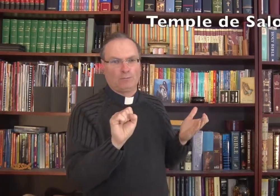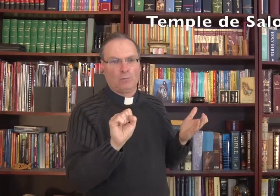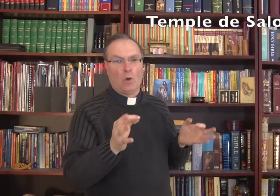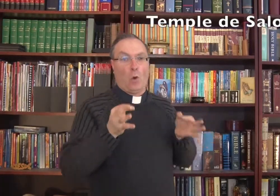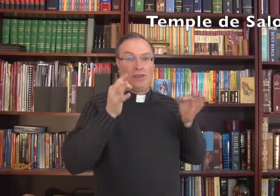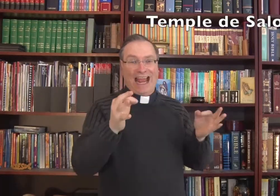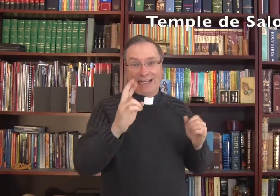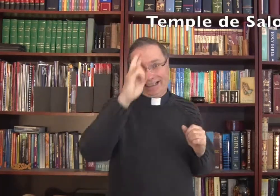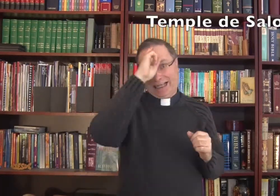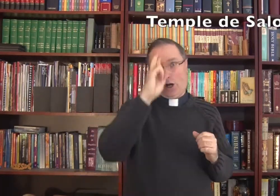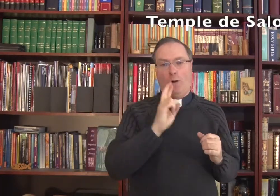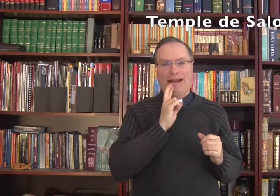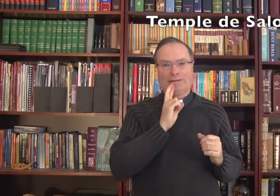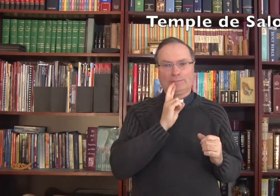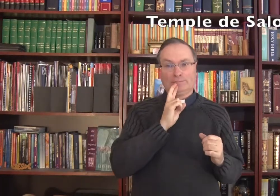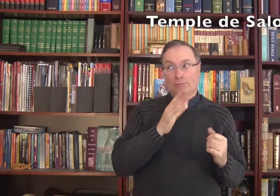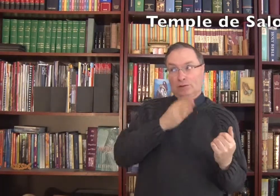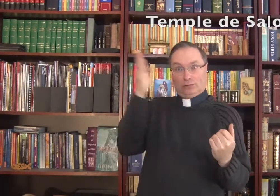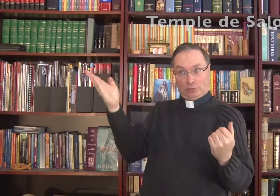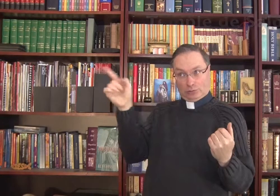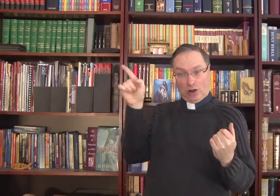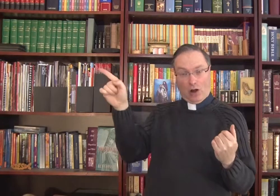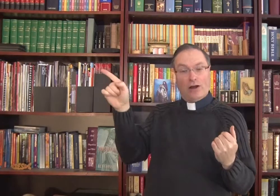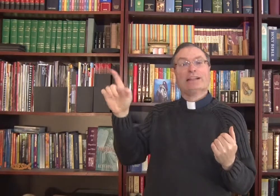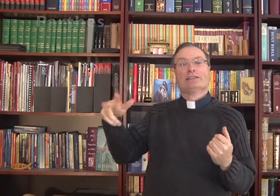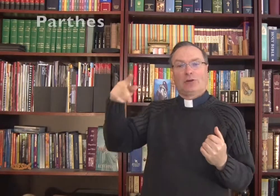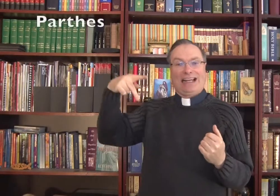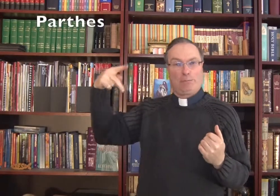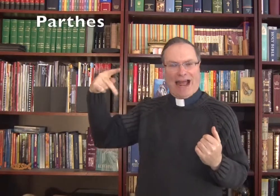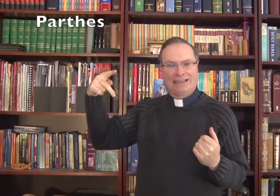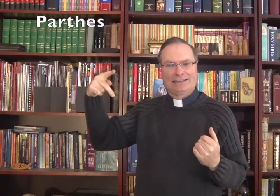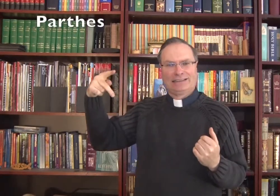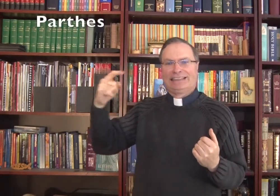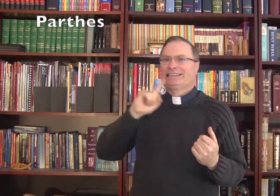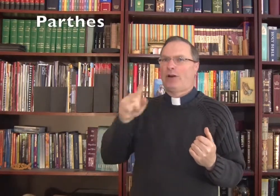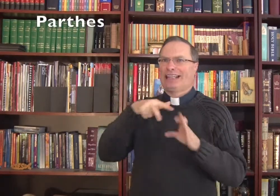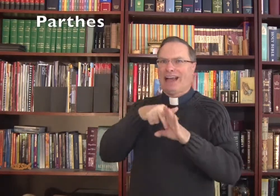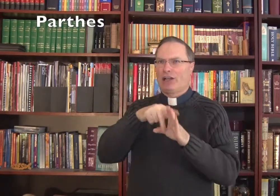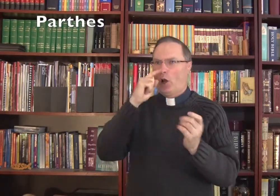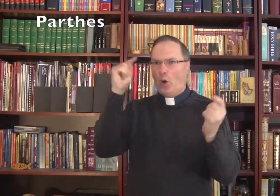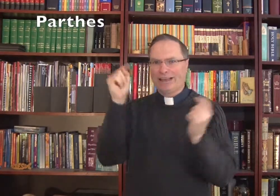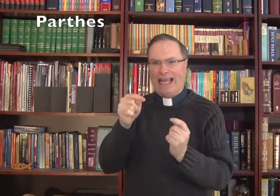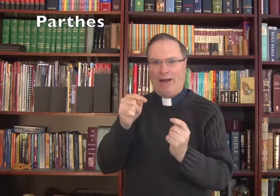Au temps des Romains, ce sont les Parthes, qui étaient des cavaliers redoutables,